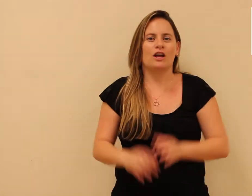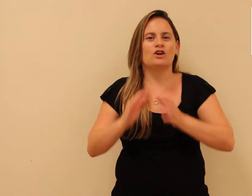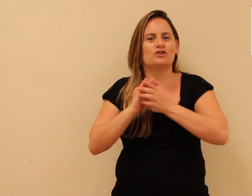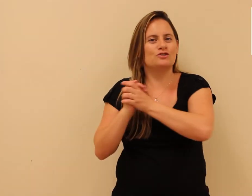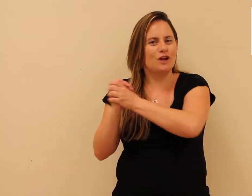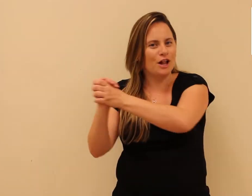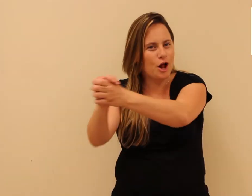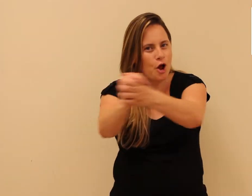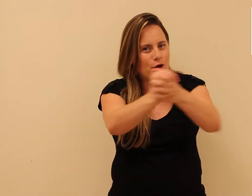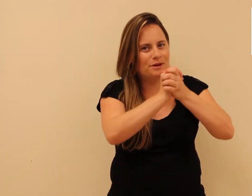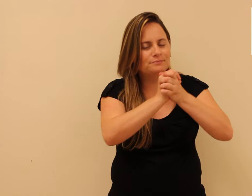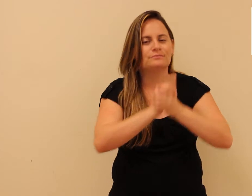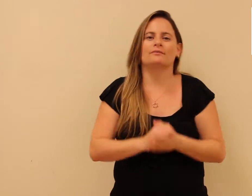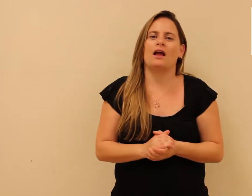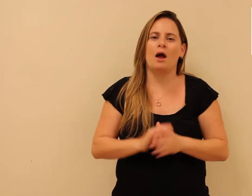שלום לכולכם